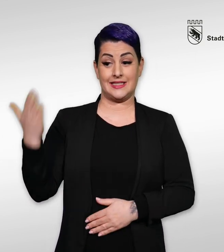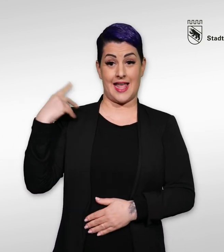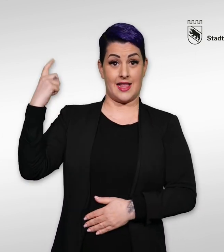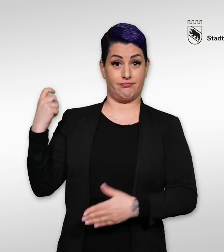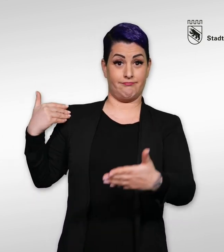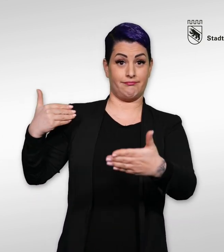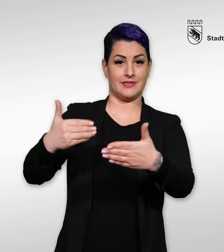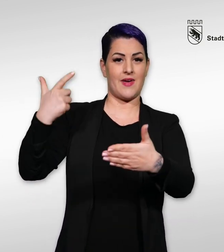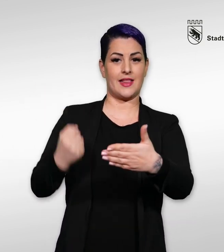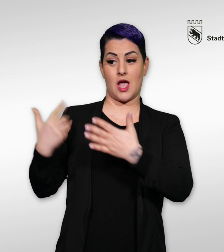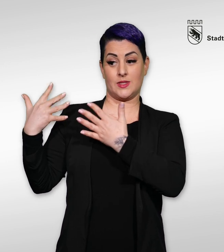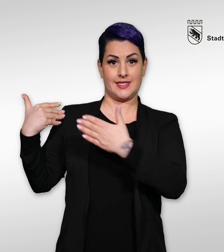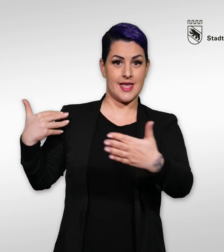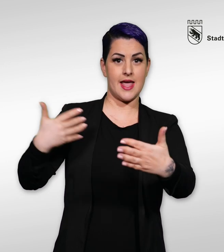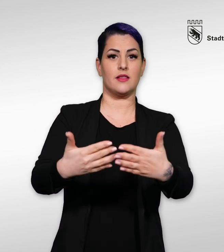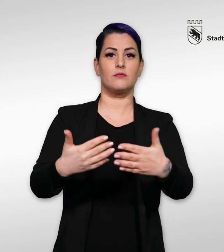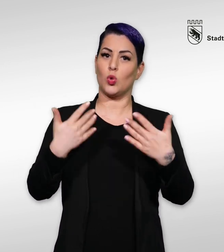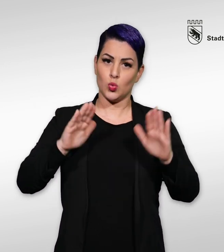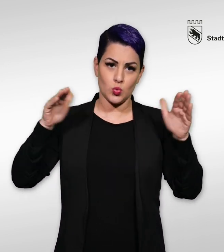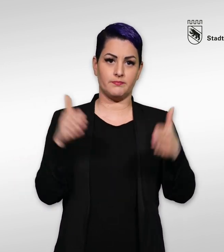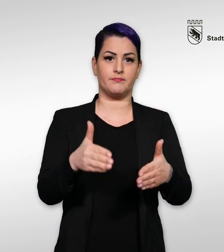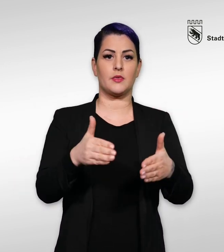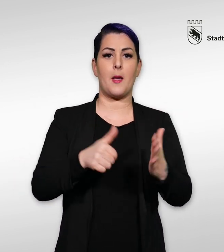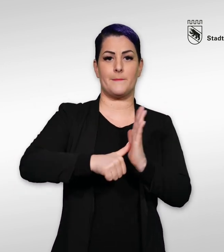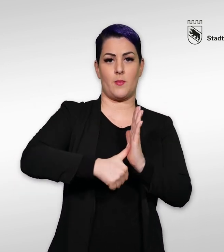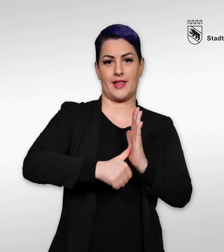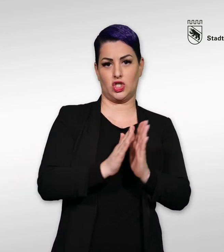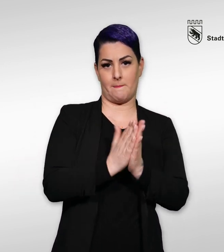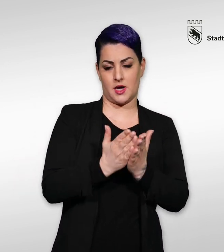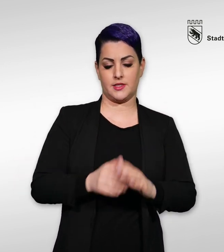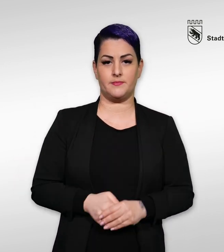Seit 2010 gibt es nur noch den biometrischen Pass.